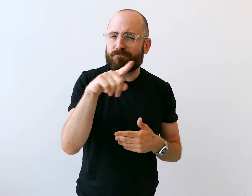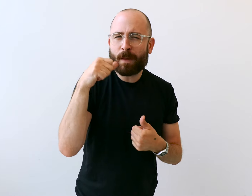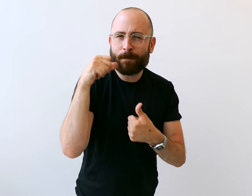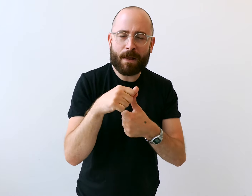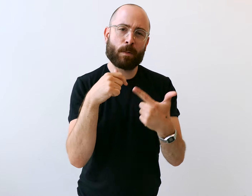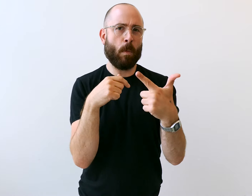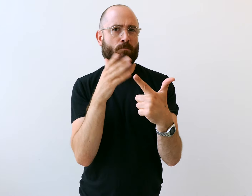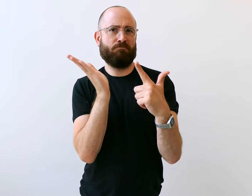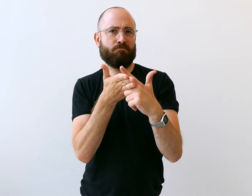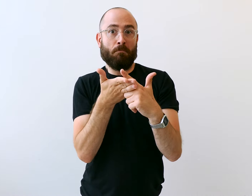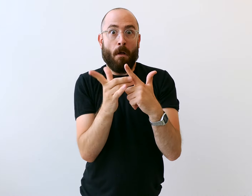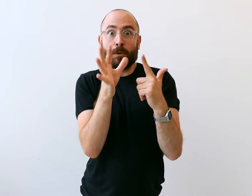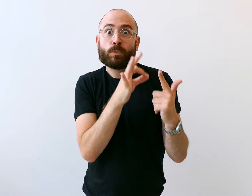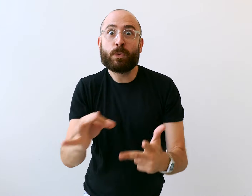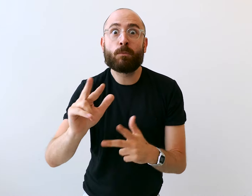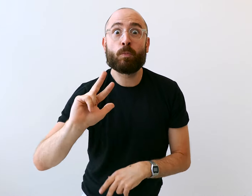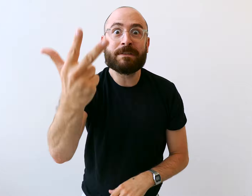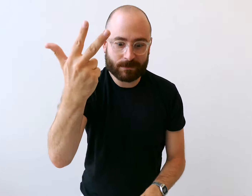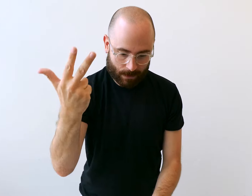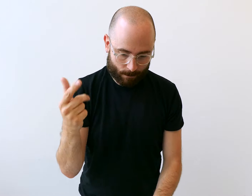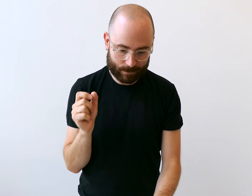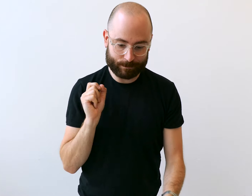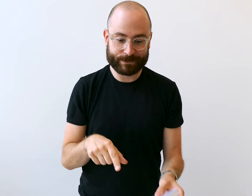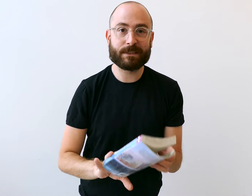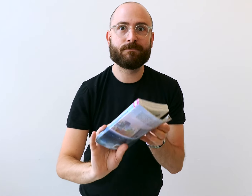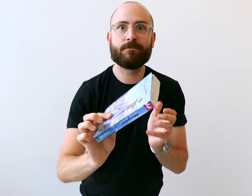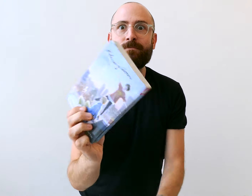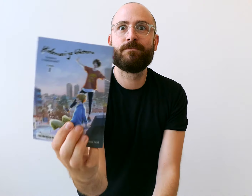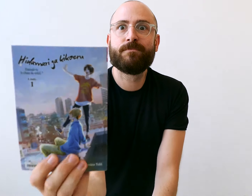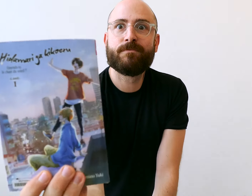Vous vous rappelez aussi que la série se terminait normalement au tome 2... ...mais elle est prolongée avec ce nouveau tome !